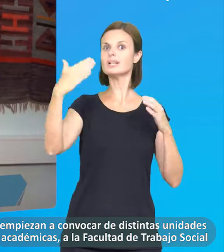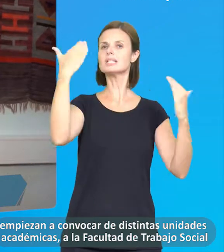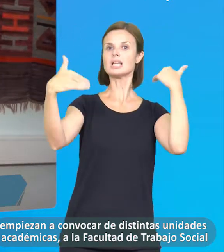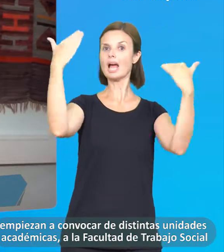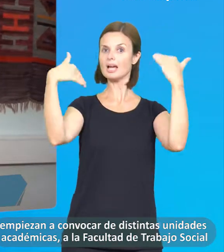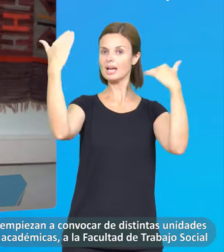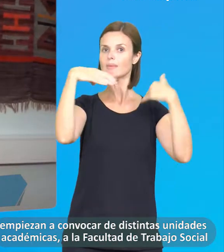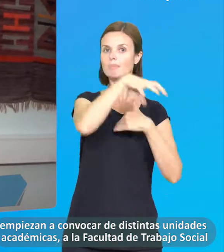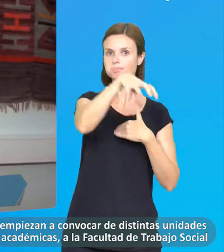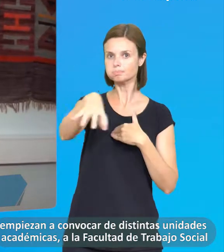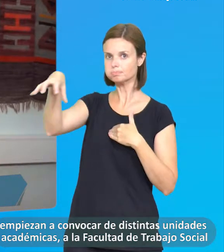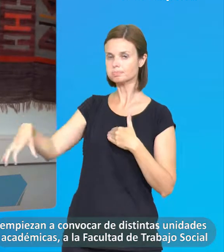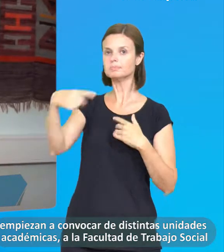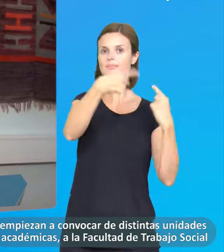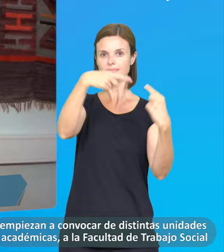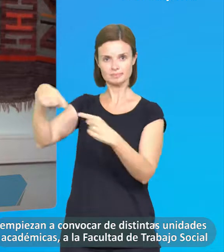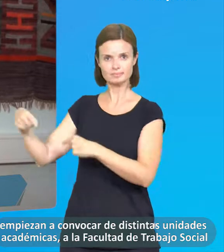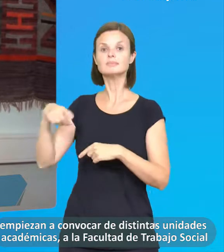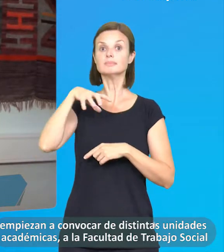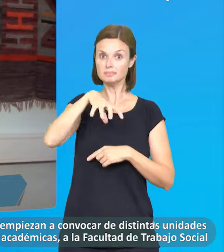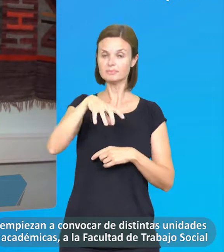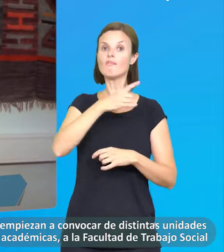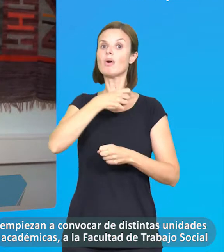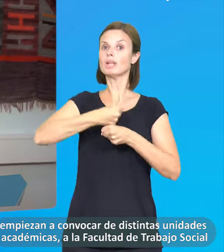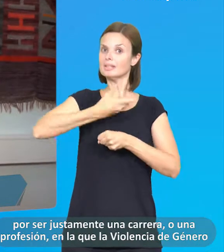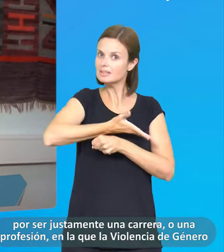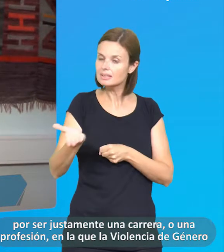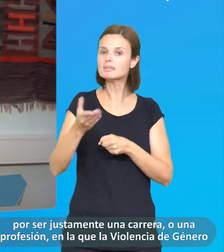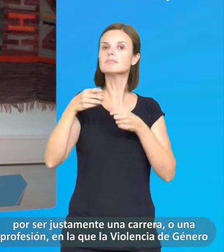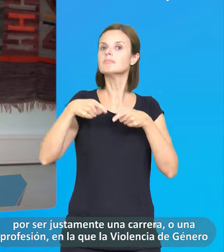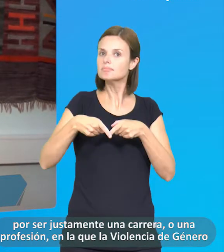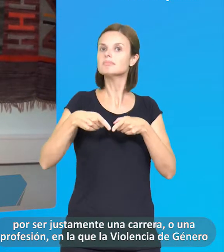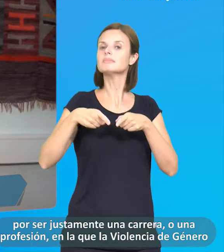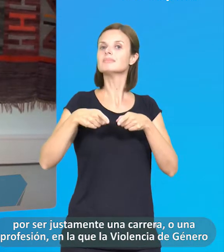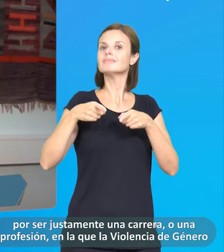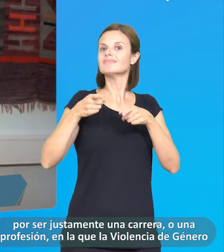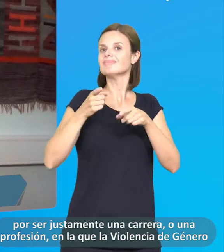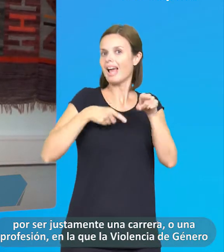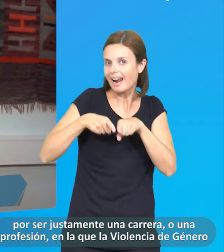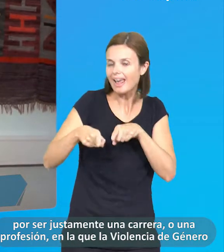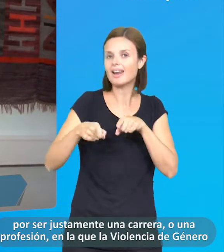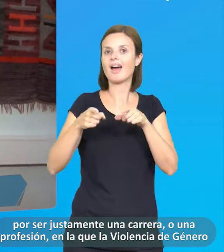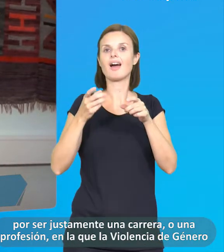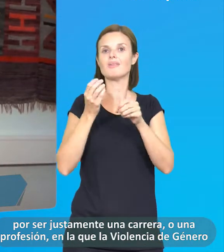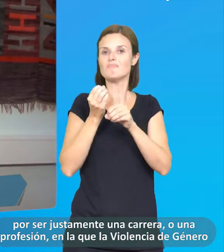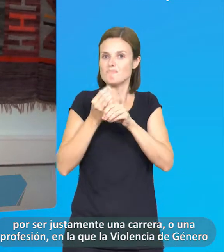unidades académicas, a la facultad de Trabajo Social, por ser una carrera o una profesión